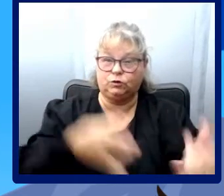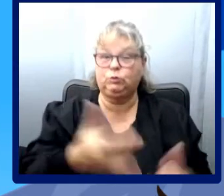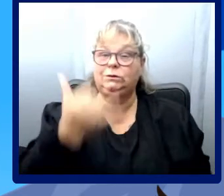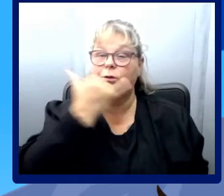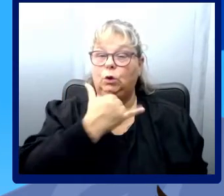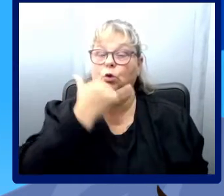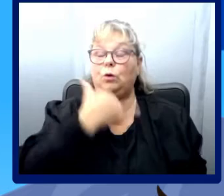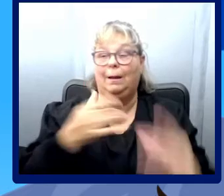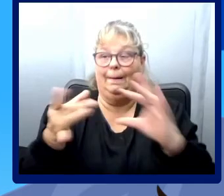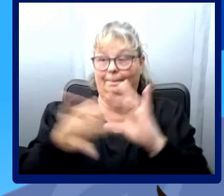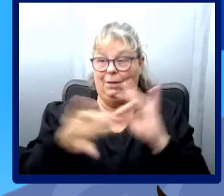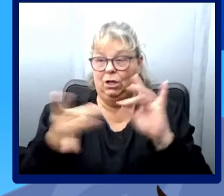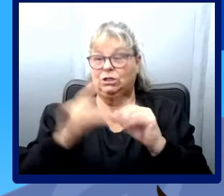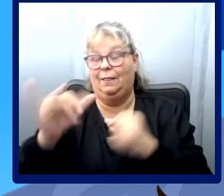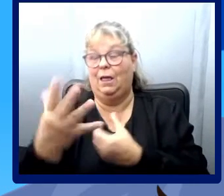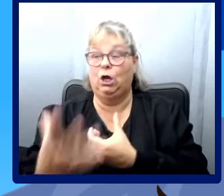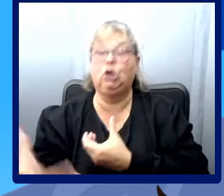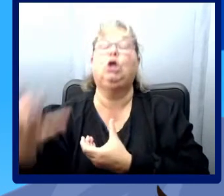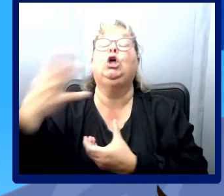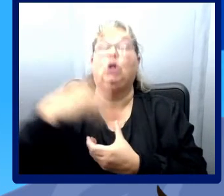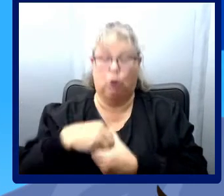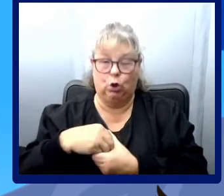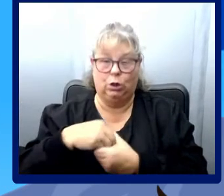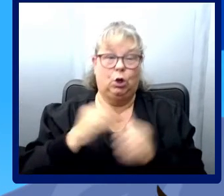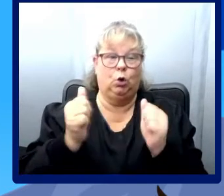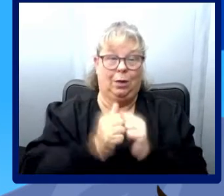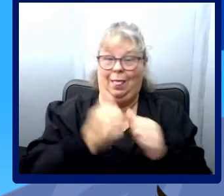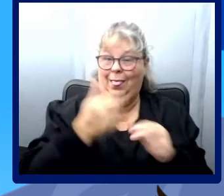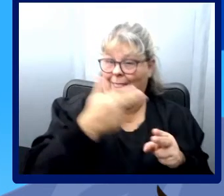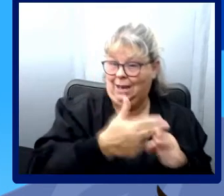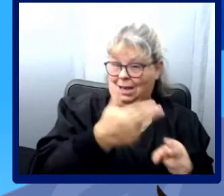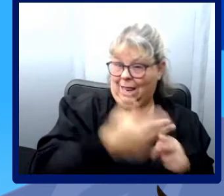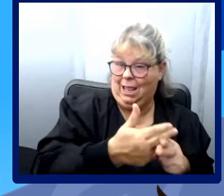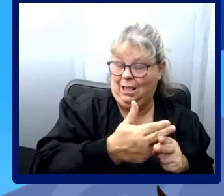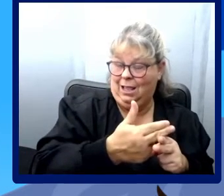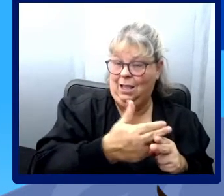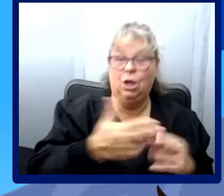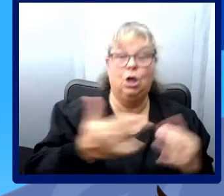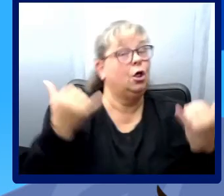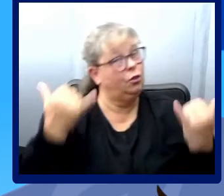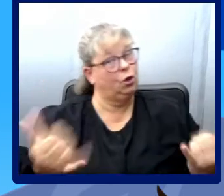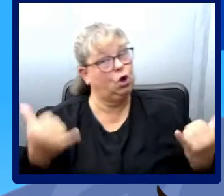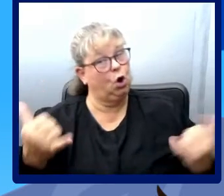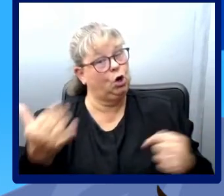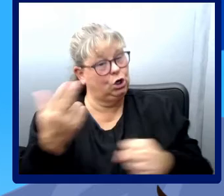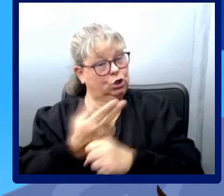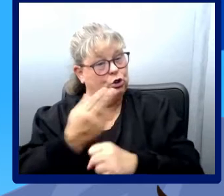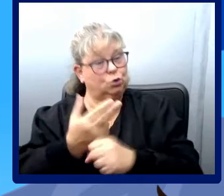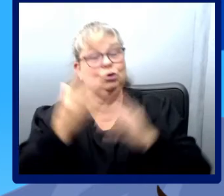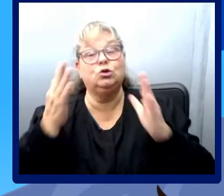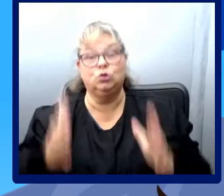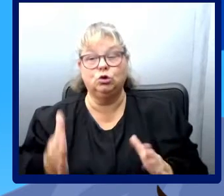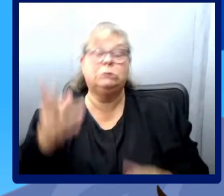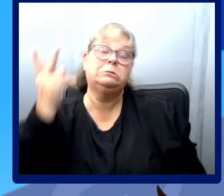Error en Caso de Flujo-antes de Guardar Obtendremos el nombre del flujo, obtendremos el nombre del usuario actual para que el administrador los contacte para ver qué ha pasado.